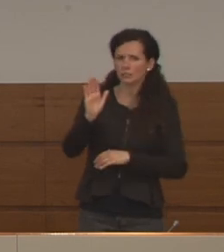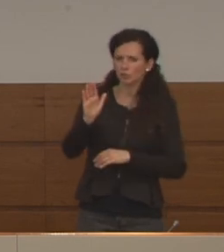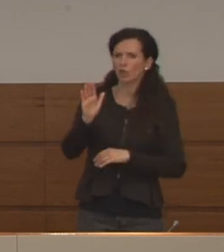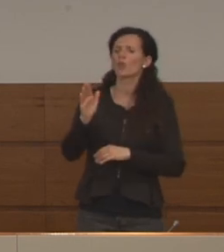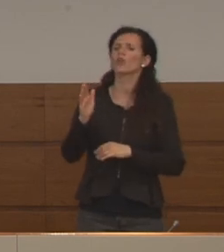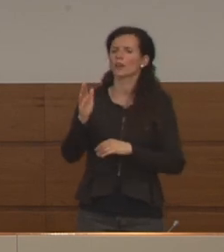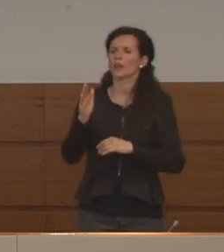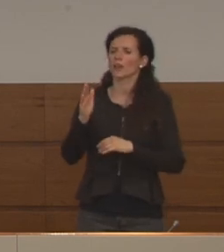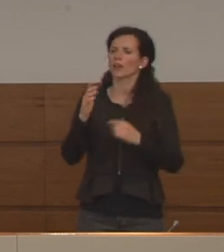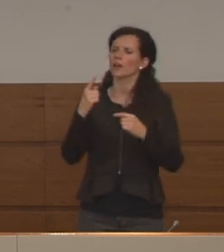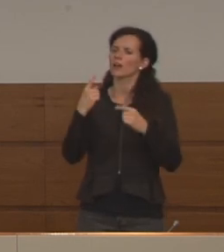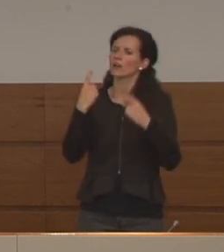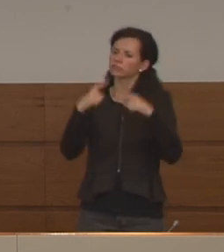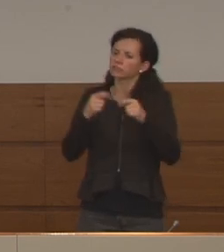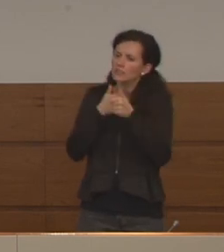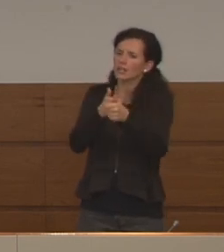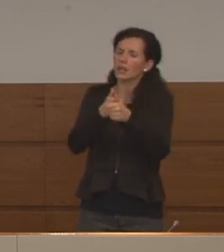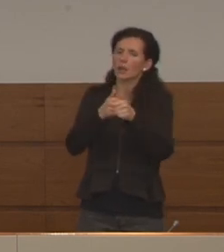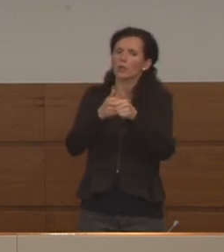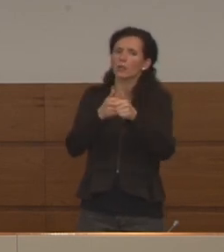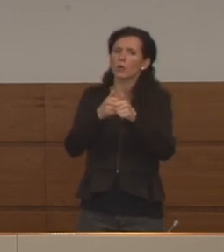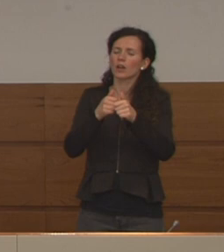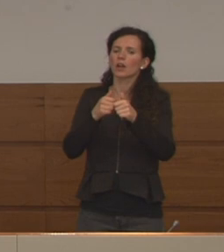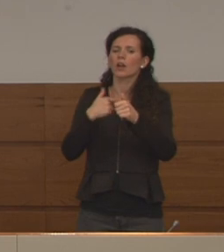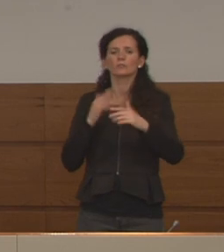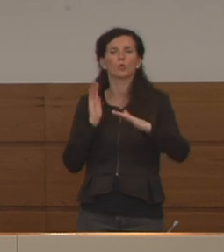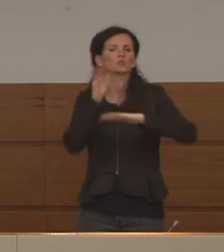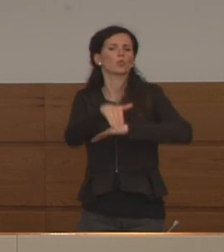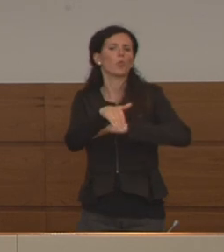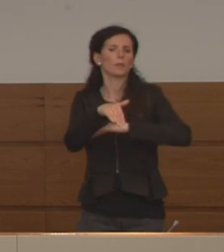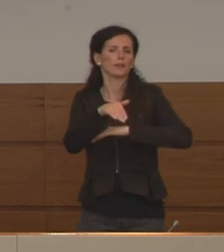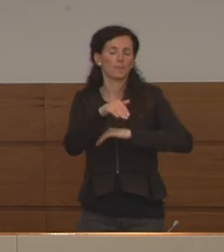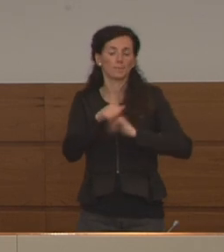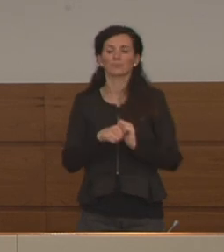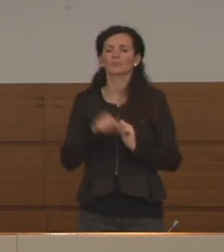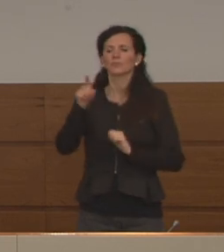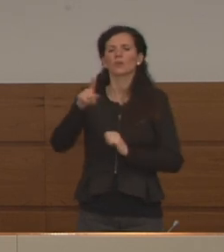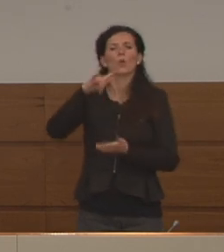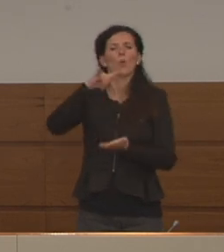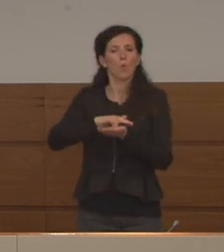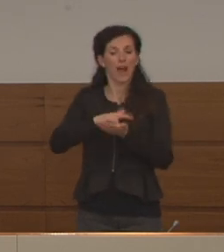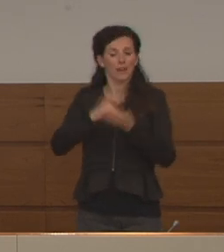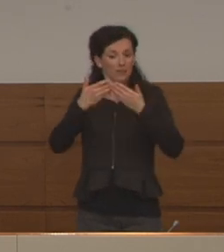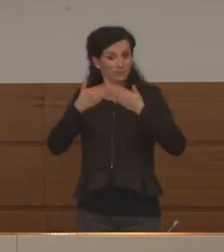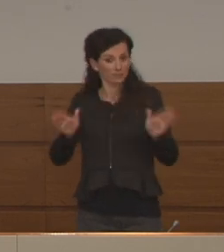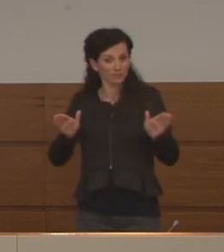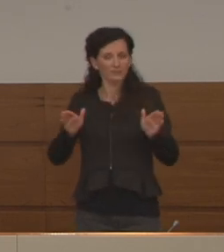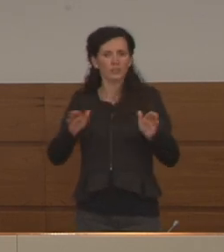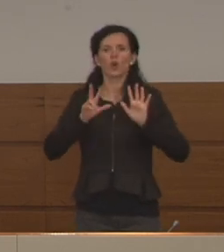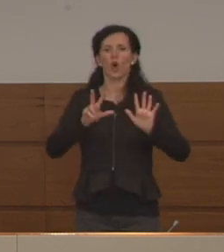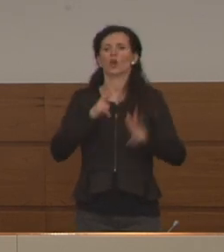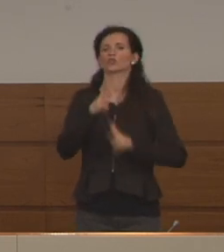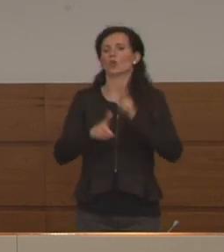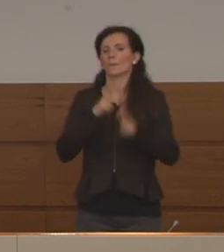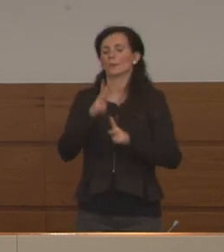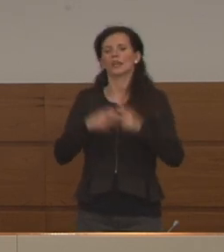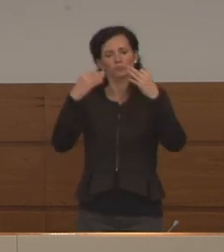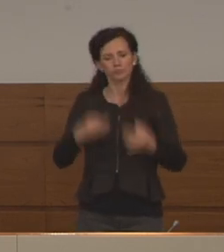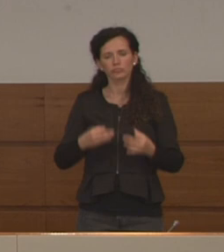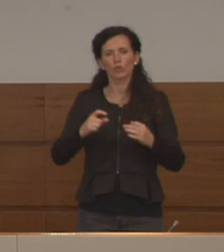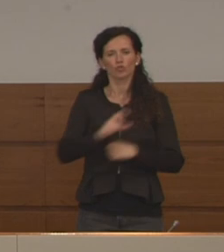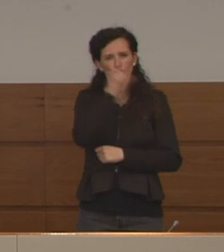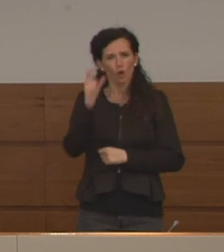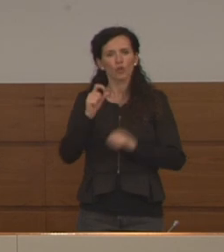per superarla. Wuhan ha aperto l'otto aprile, quando ha raggiunto zero morti e zero